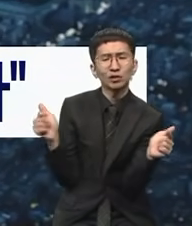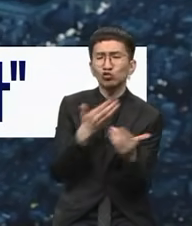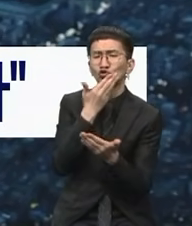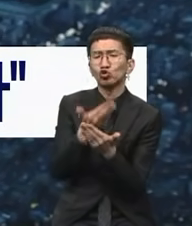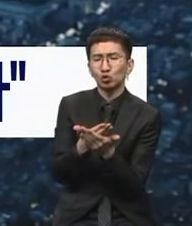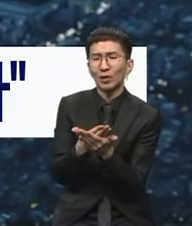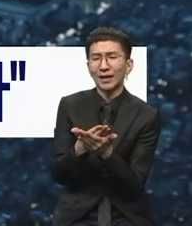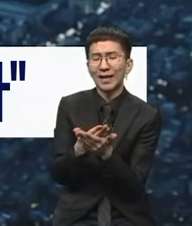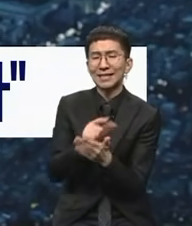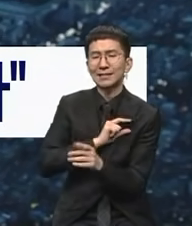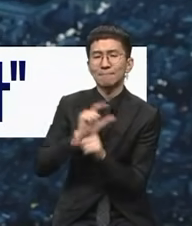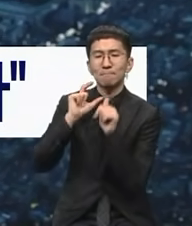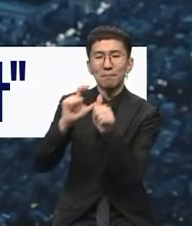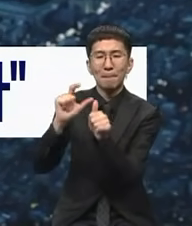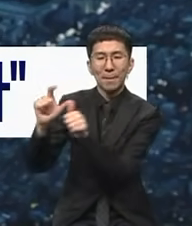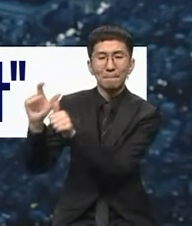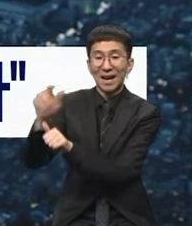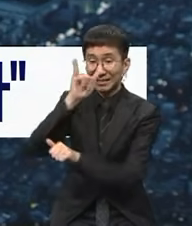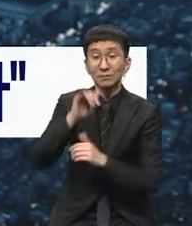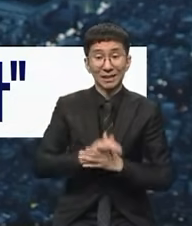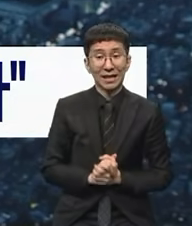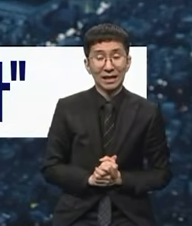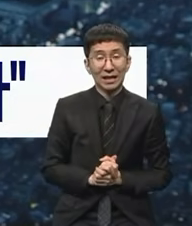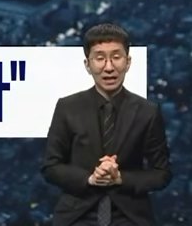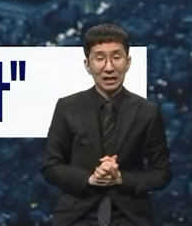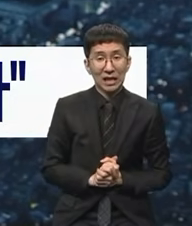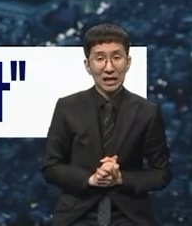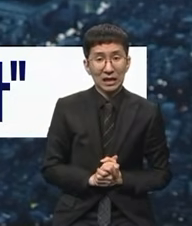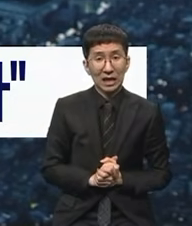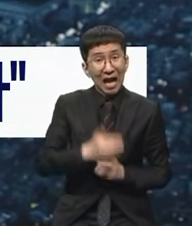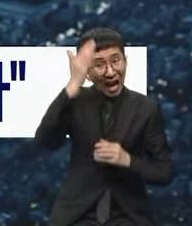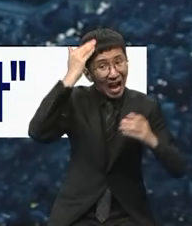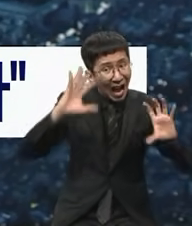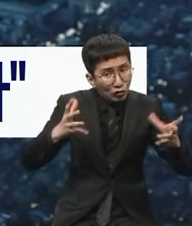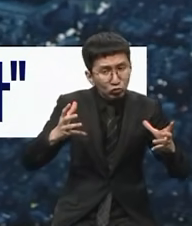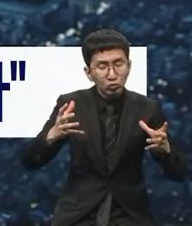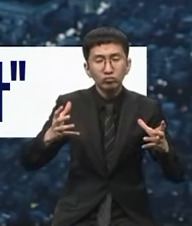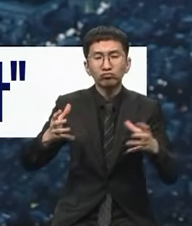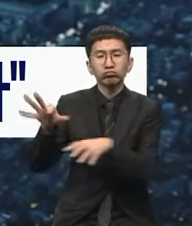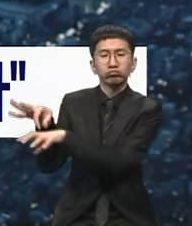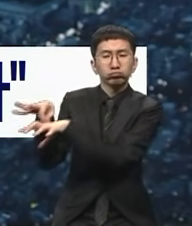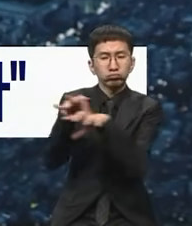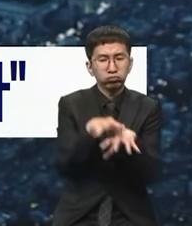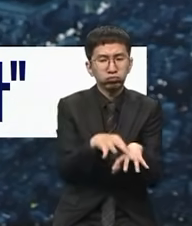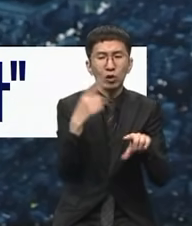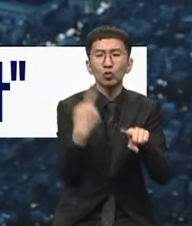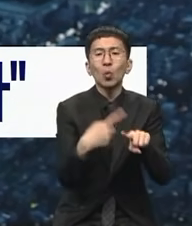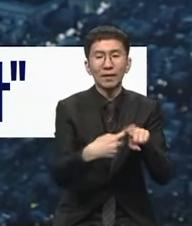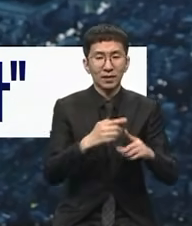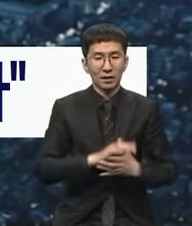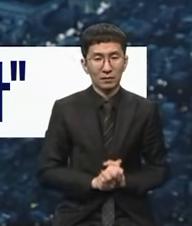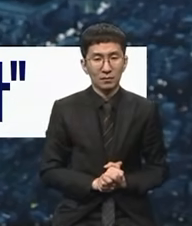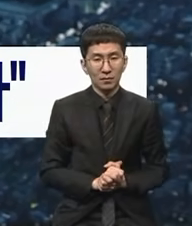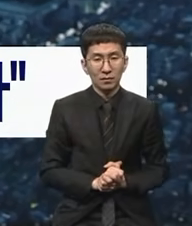퍼스트레이디라고 부르고 대통령의 자녀들은 퍼스트도우터라든가 이렇게 하고 있지 않습니까? 우리나라에서도 대통령의 배우자는